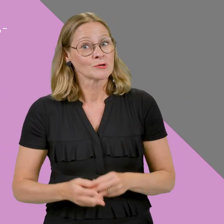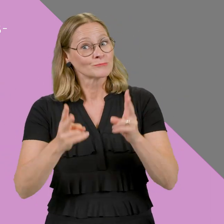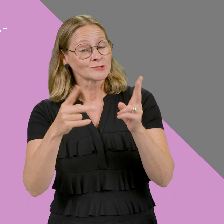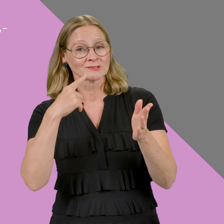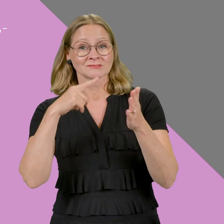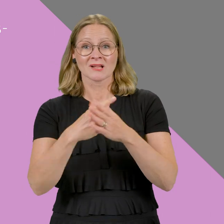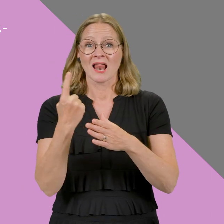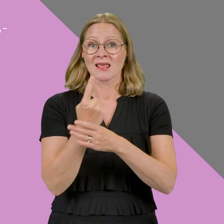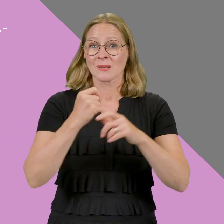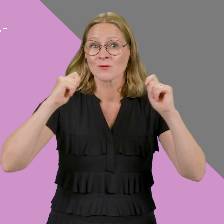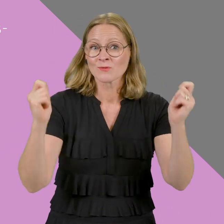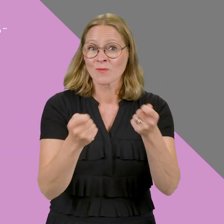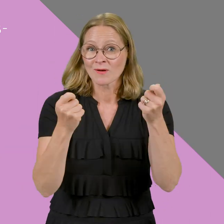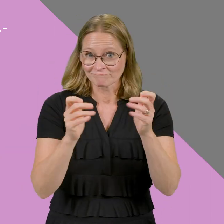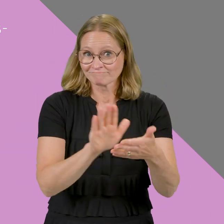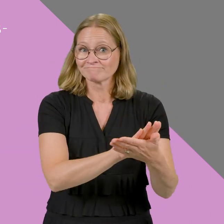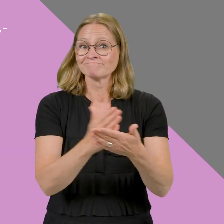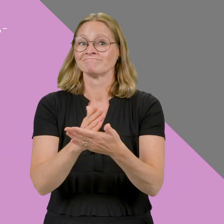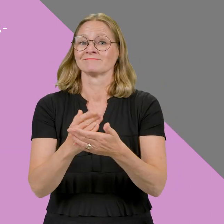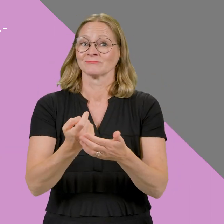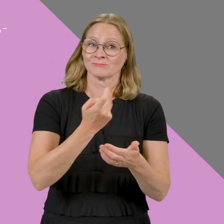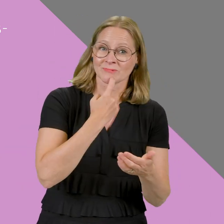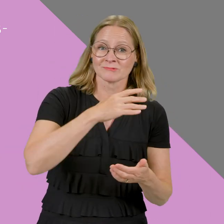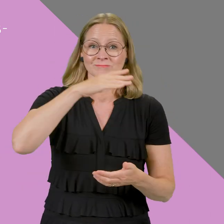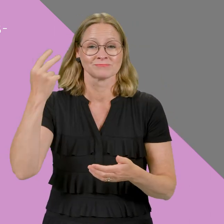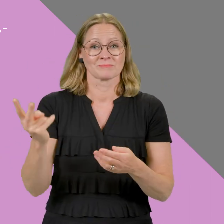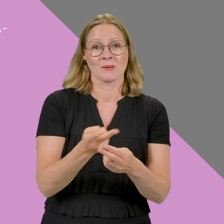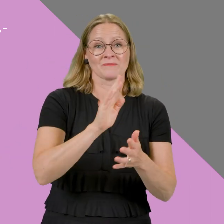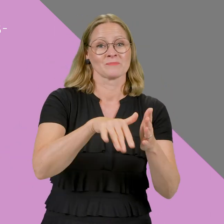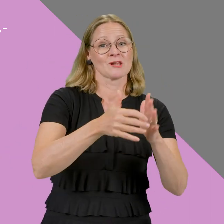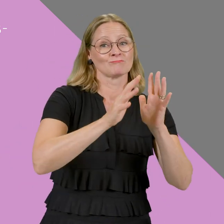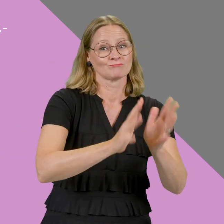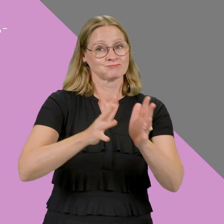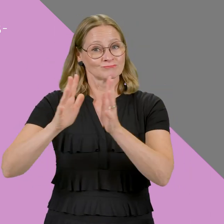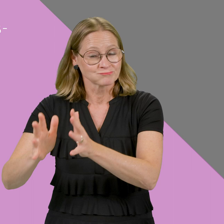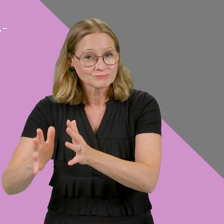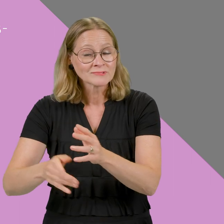Myös esimerkiksi Linnan juhlat on tulkattu - sekä suomen- että ruotsinkieliselle viittomakielelle, -